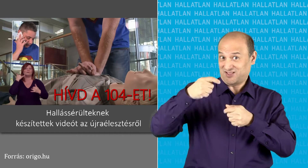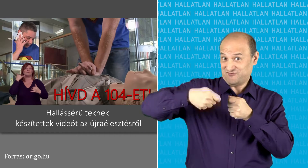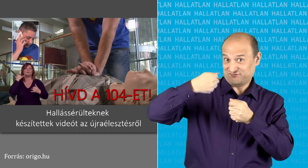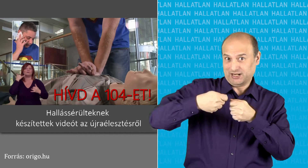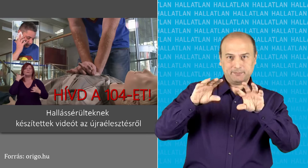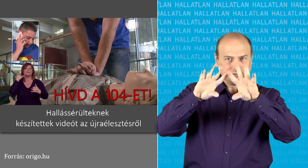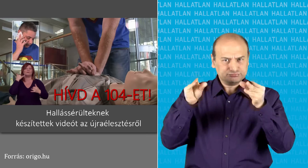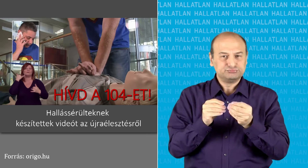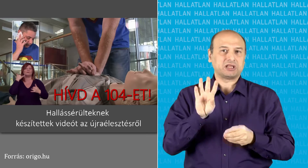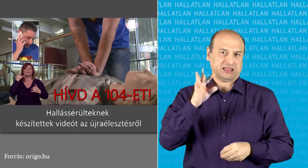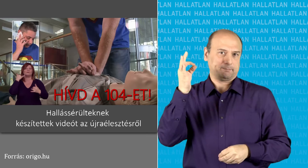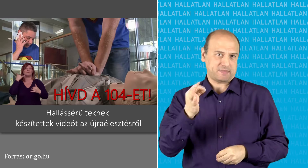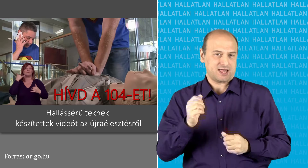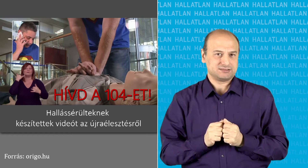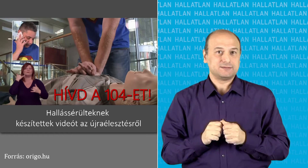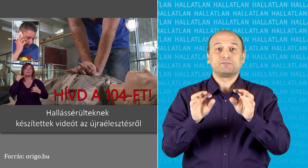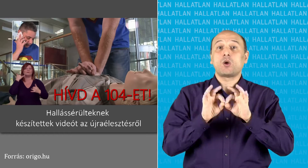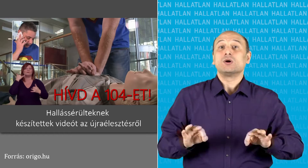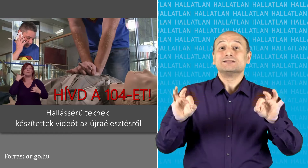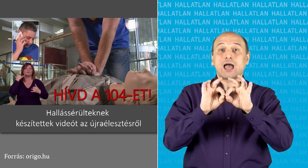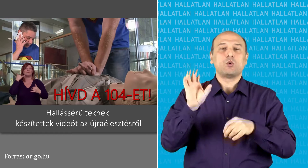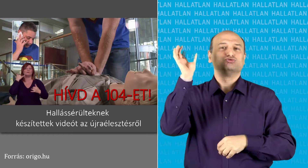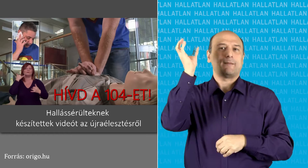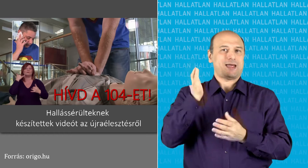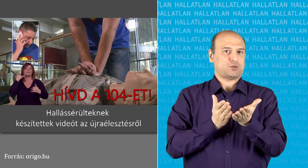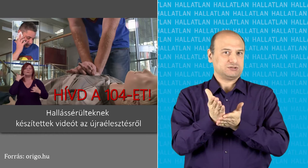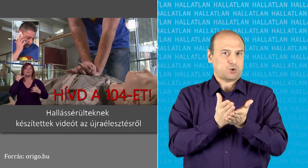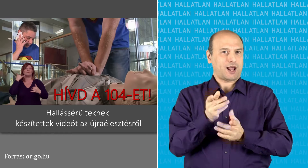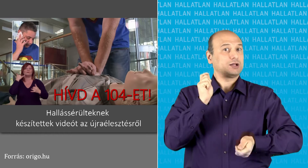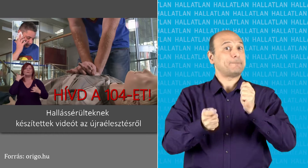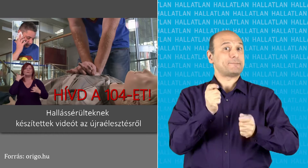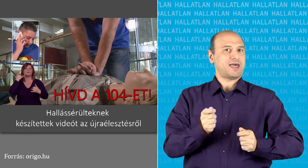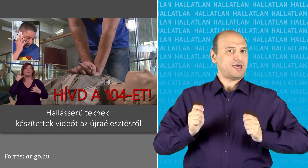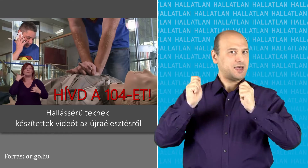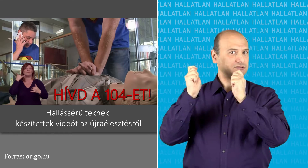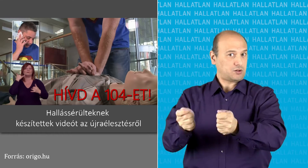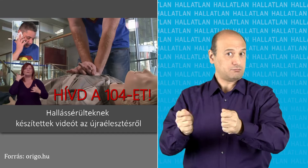A négyperces kisfilm az Országos Mentőszolgálat pályázatára készült.